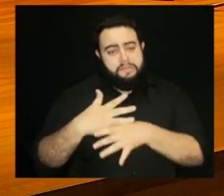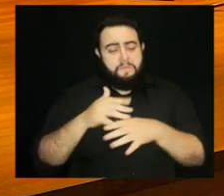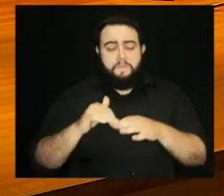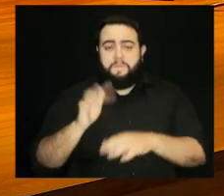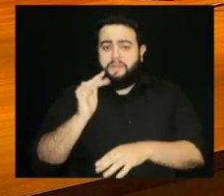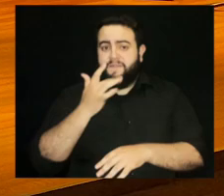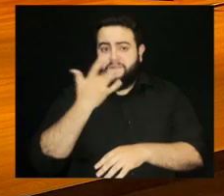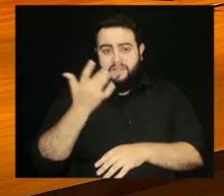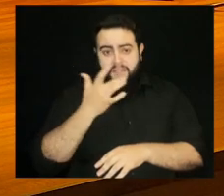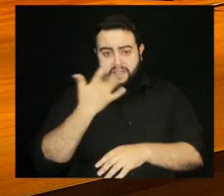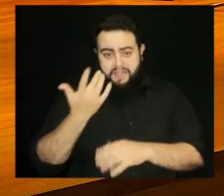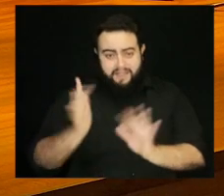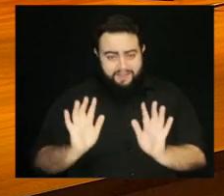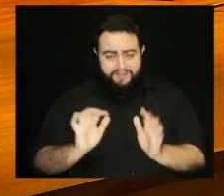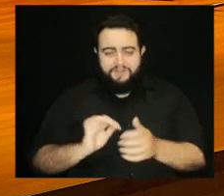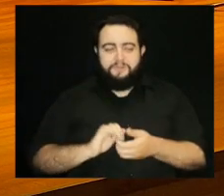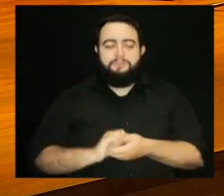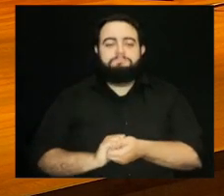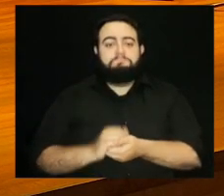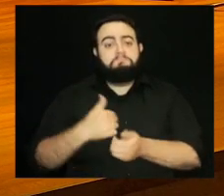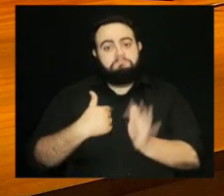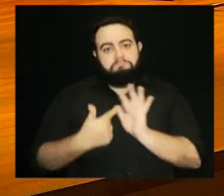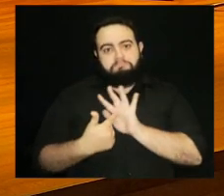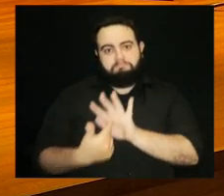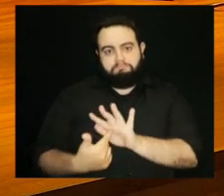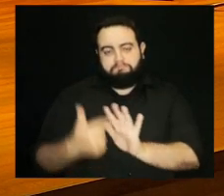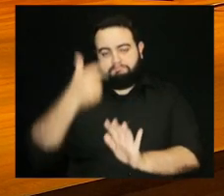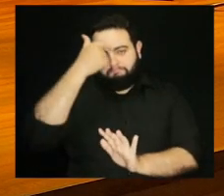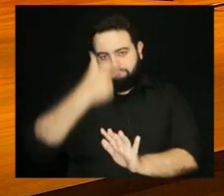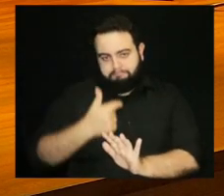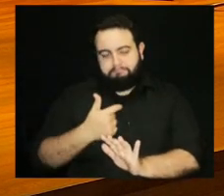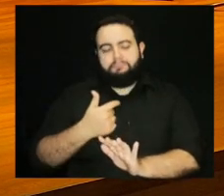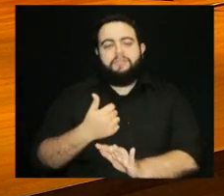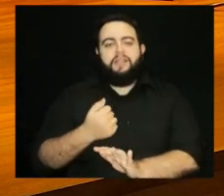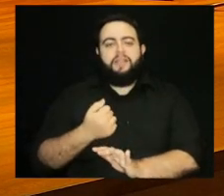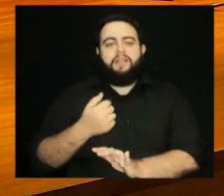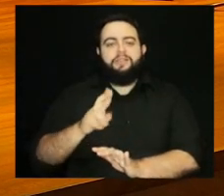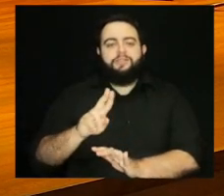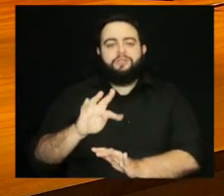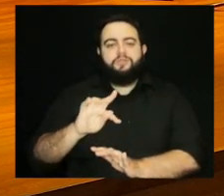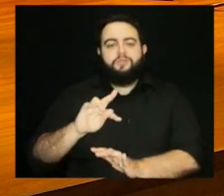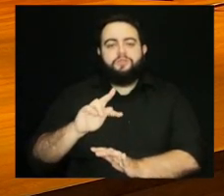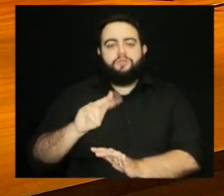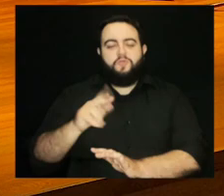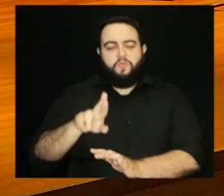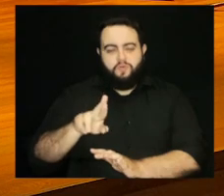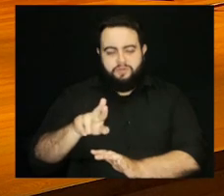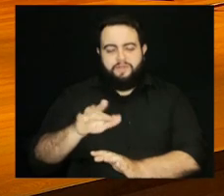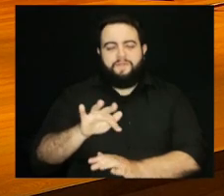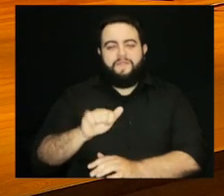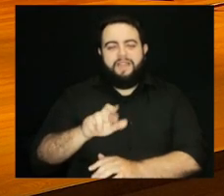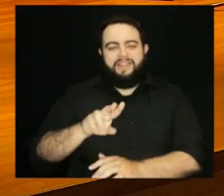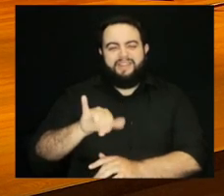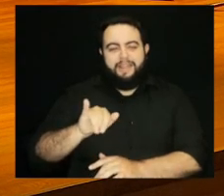eu primeiro me apresentar. Meu nome é Arthur de Faria eu sou músico, eu sou compositor e